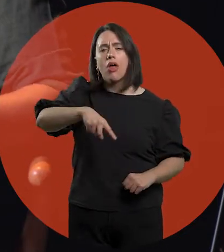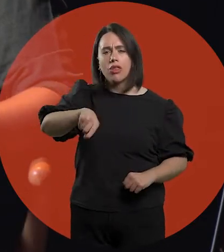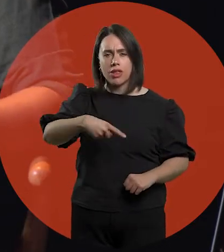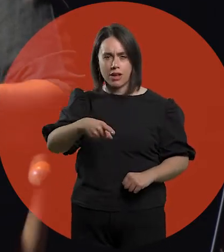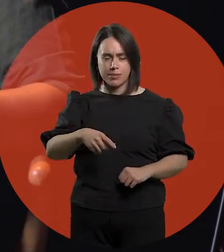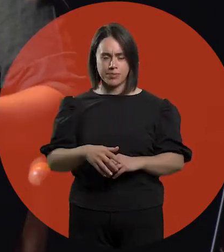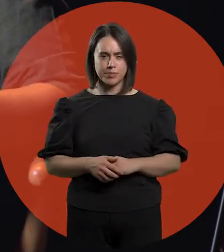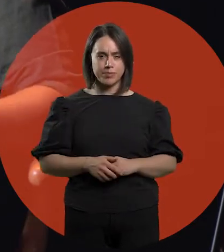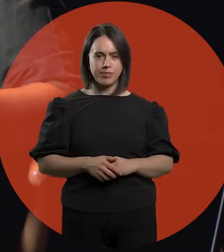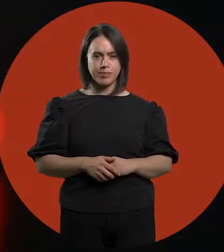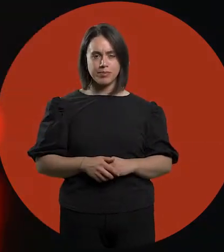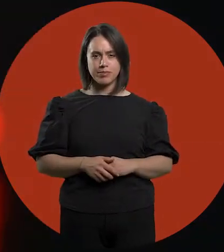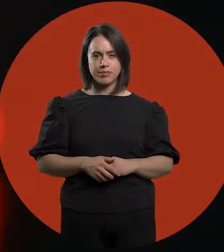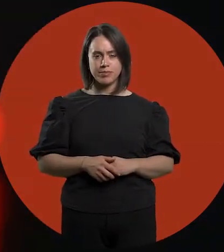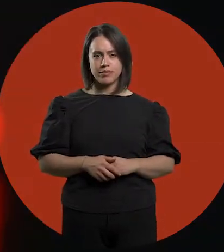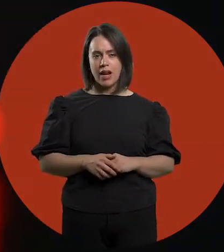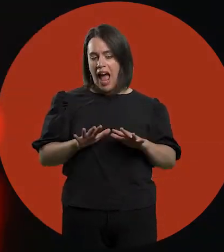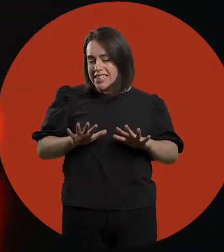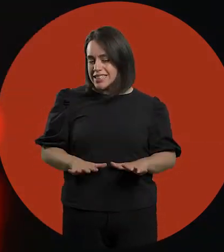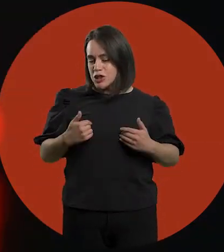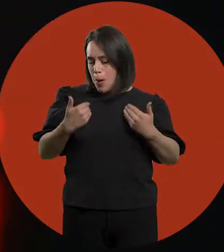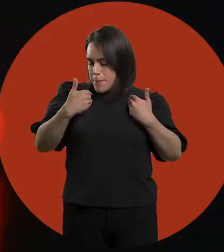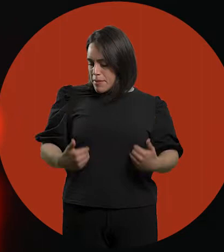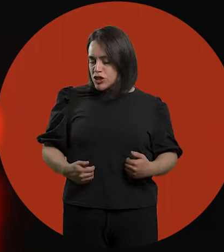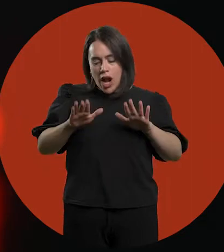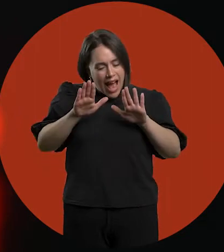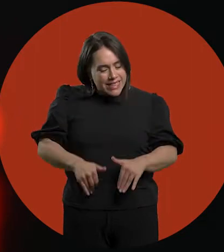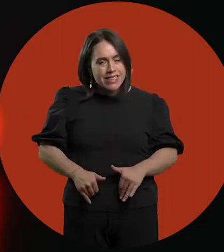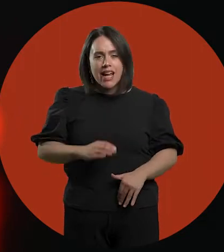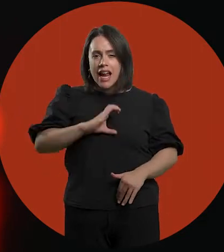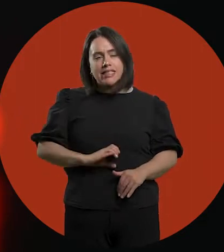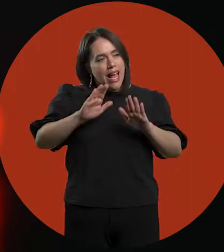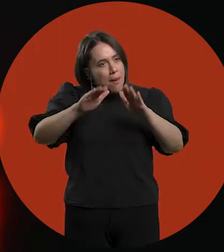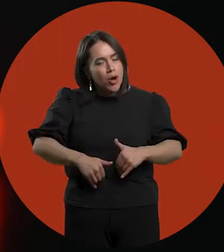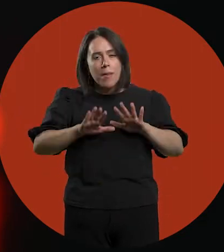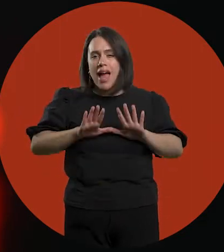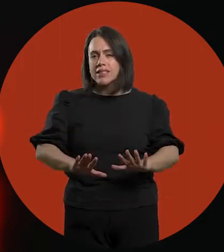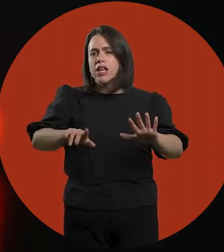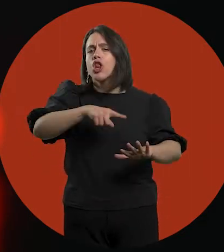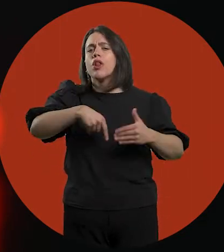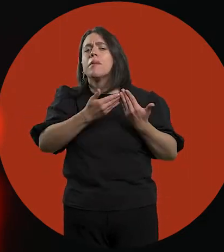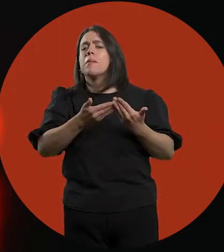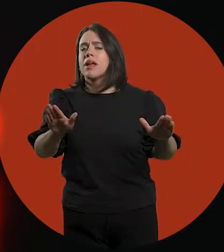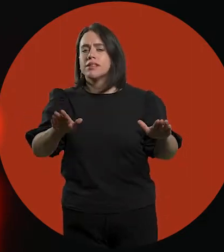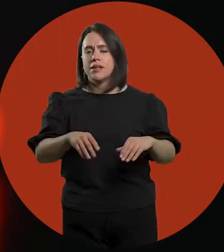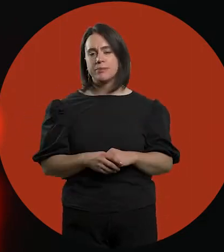Esa cosa de: "Bueno, acá está Guadalupe con estas características". ¿Dónde comienza eso? Bueno,